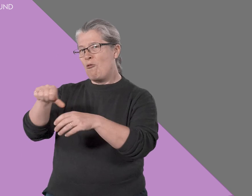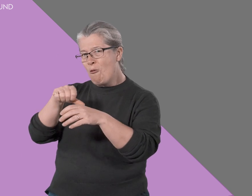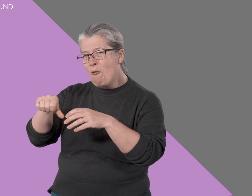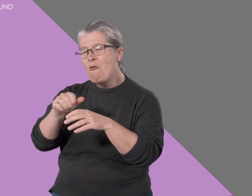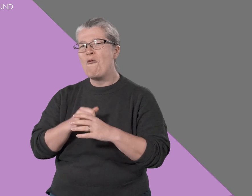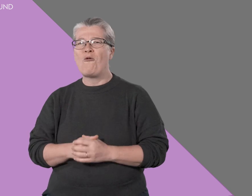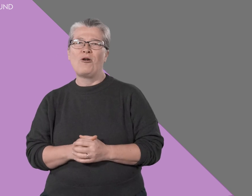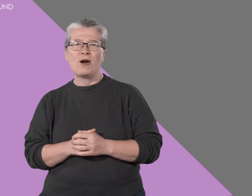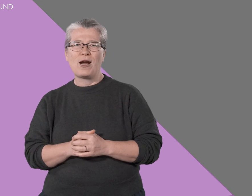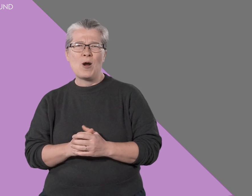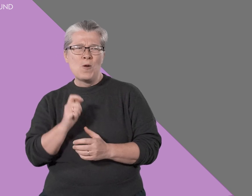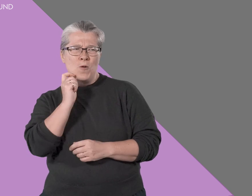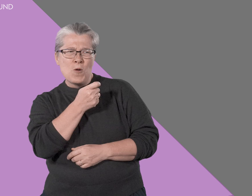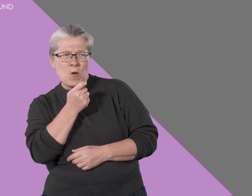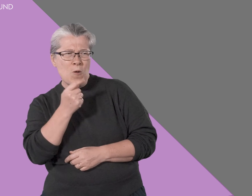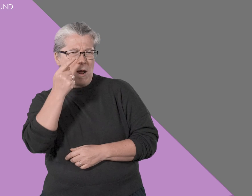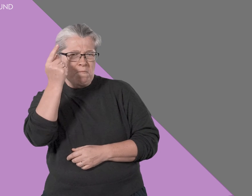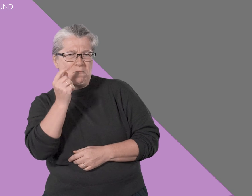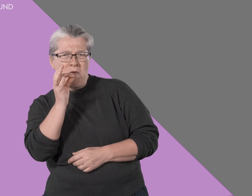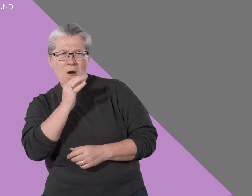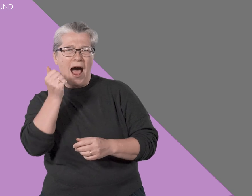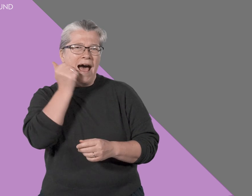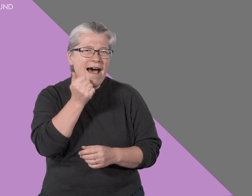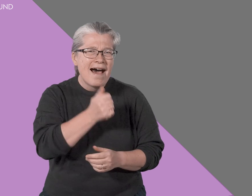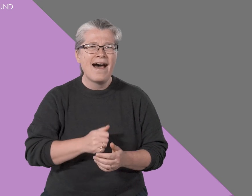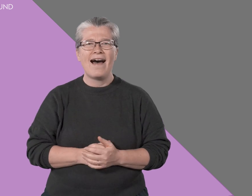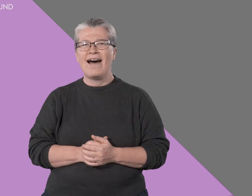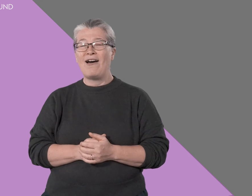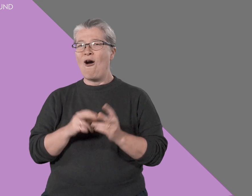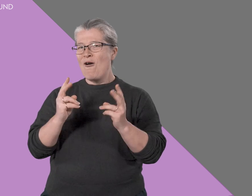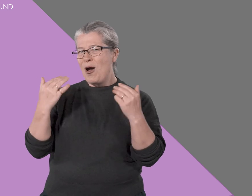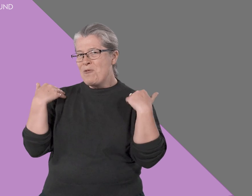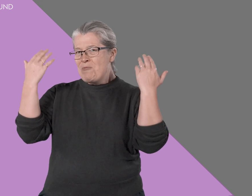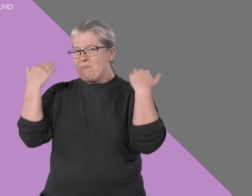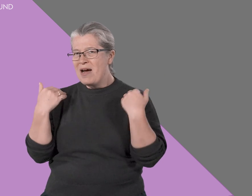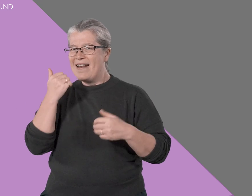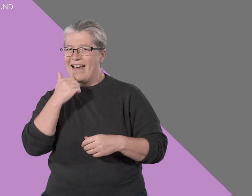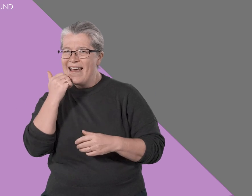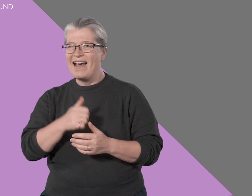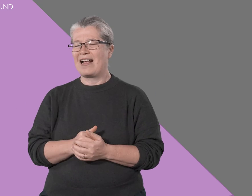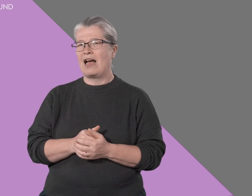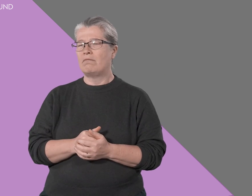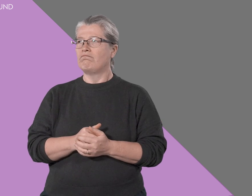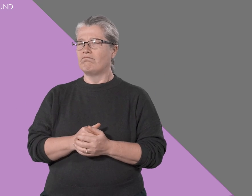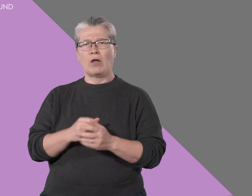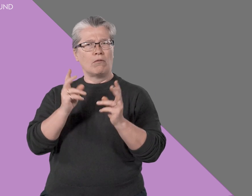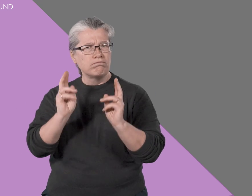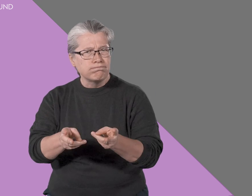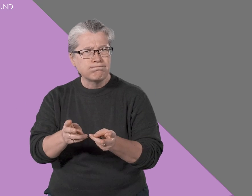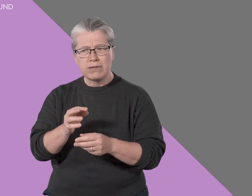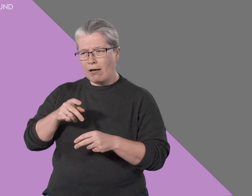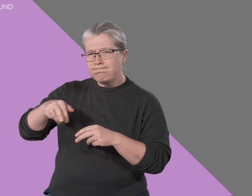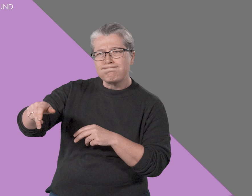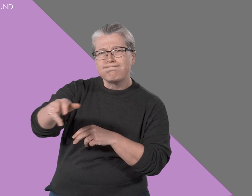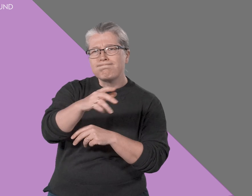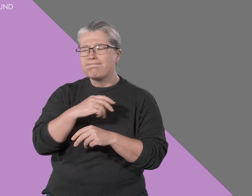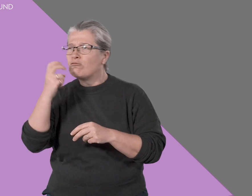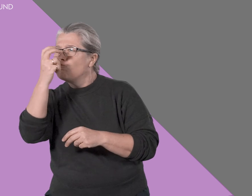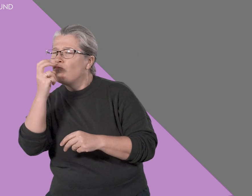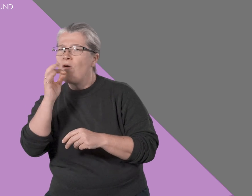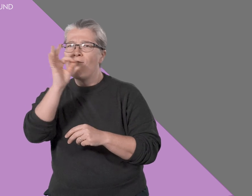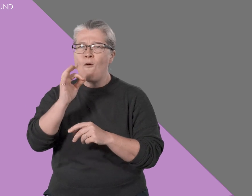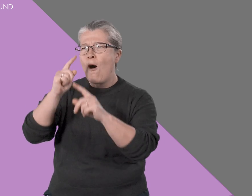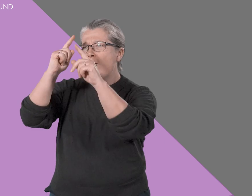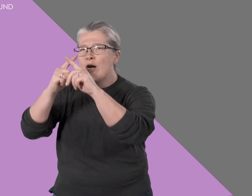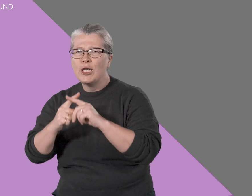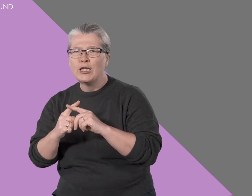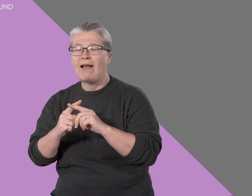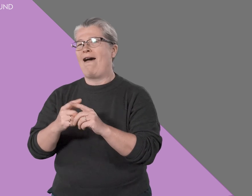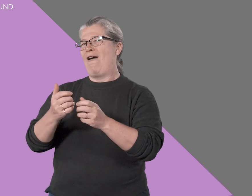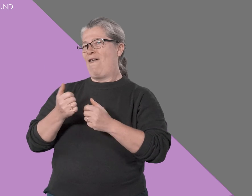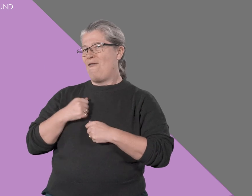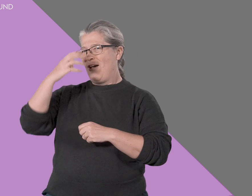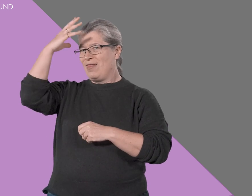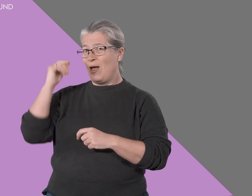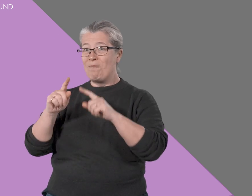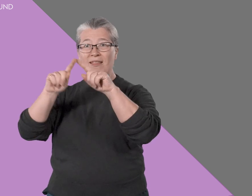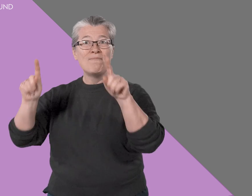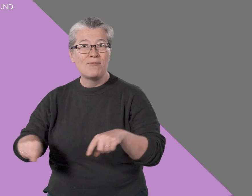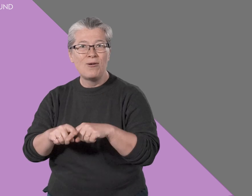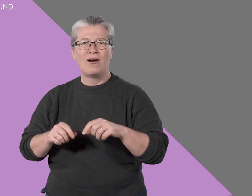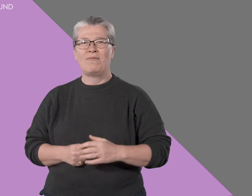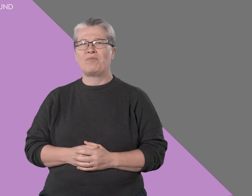glögg, juliga gåtor och jumpalekar, orientering för tomtediplom -